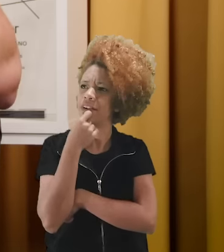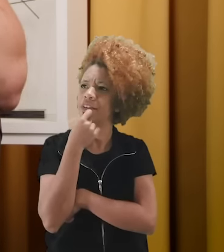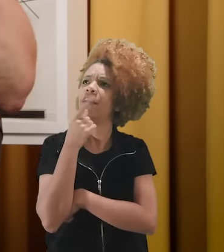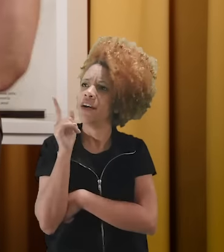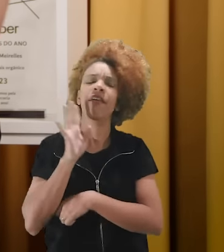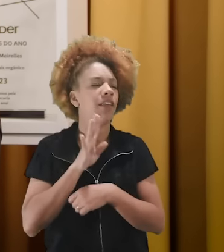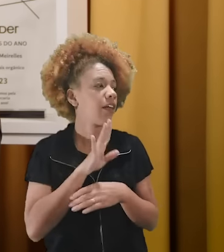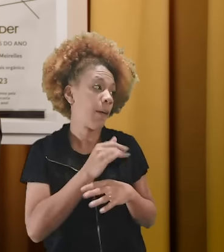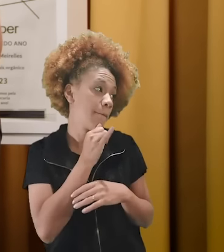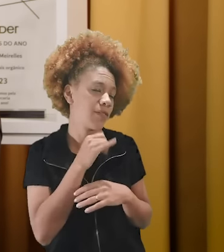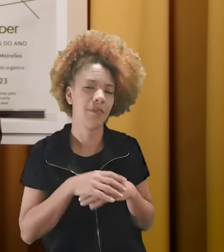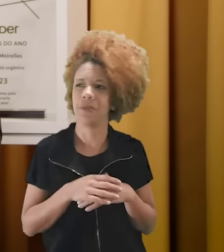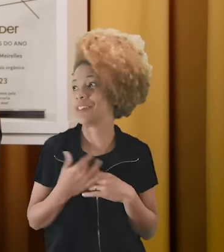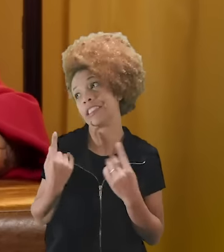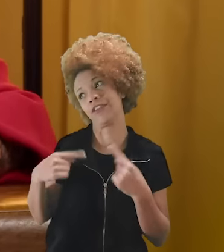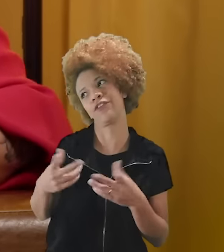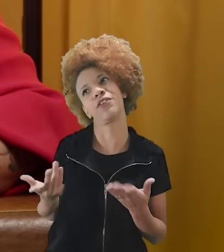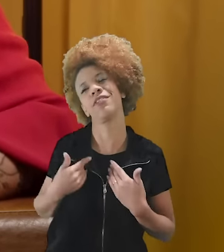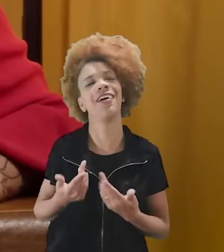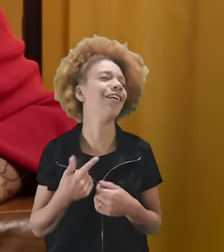isso é legal isso daqui que você falou por exemplo V ele com mais Desafio ou a ideia que você não não